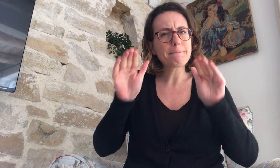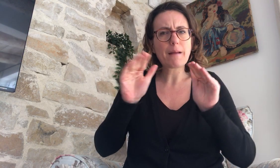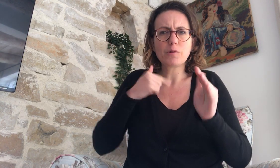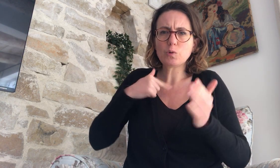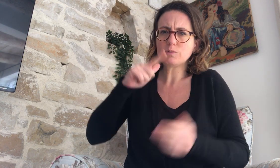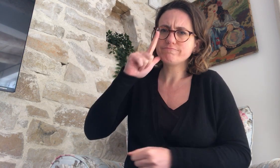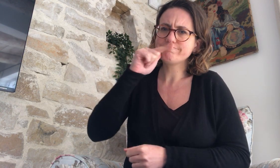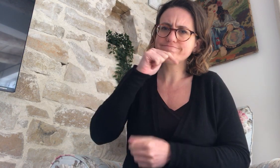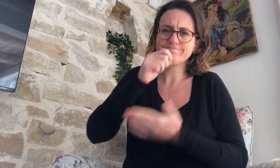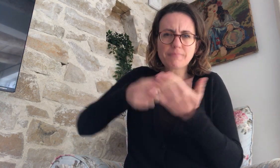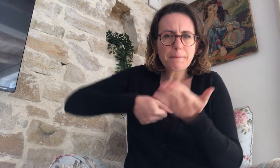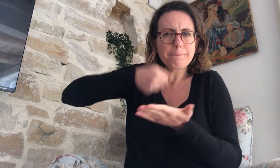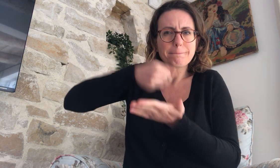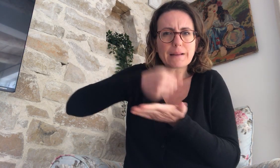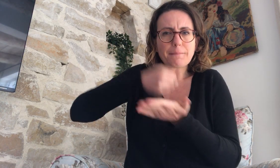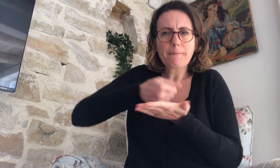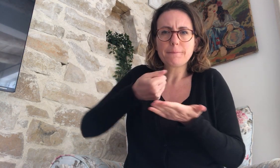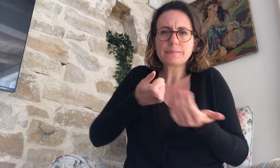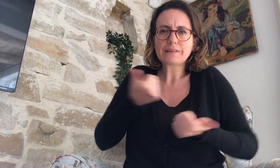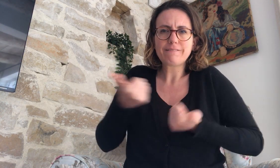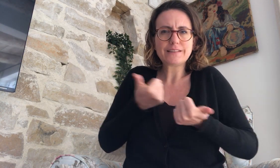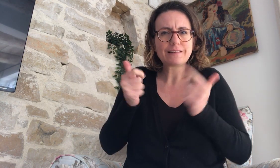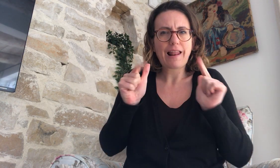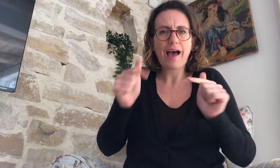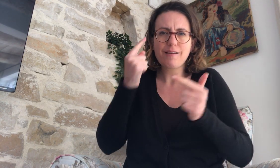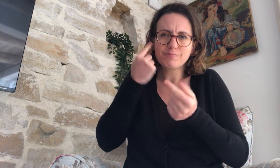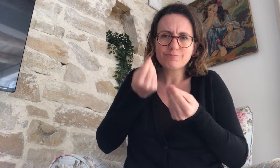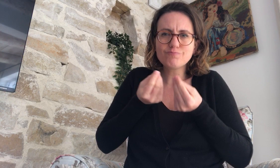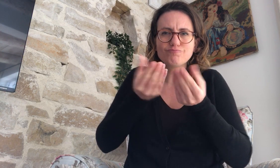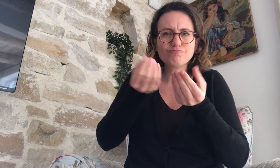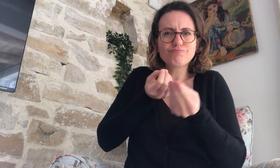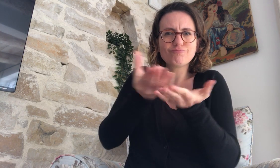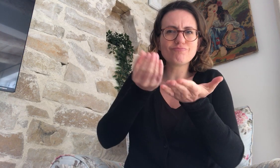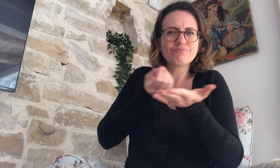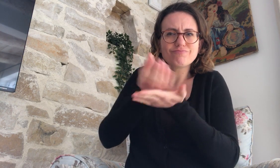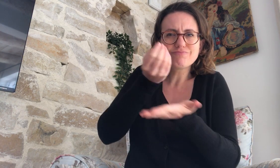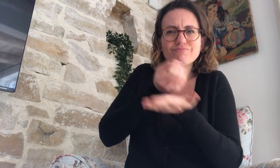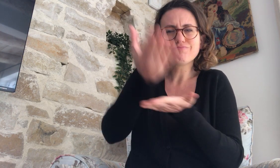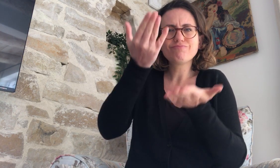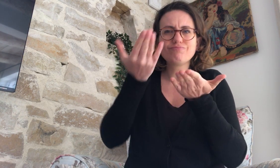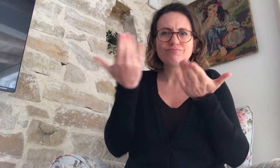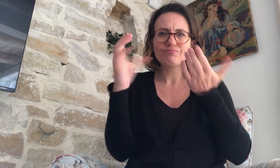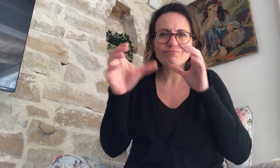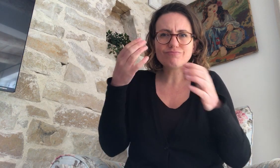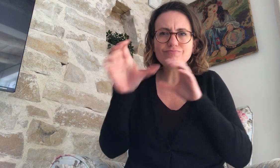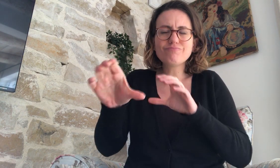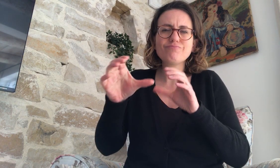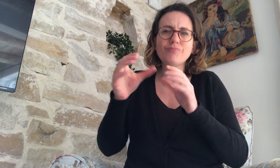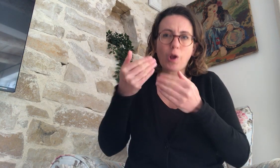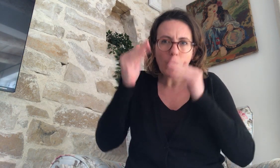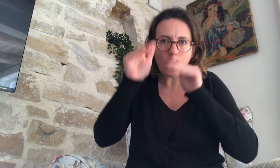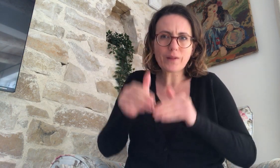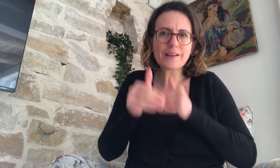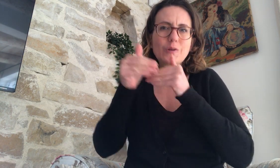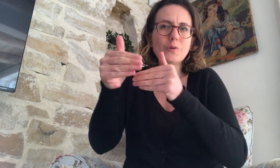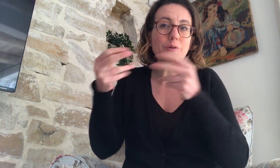Mais nous faisons tout pour assurer un service minimum et vous tenir informés. Nous continuerons de poster des contenus régulièrement.